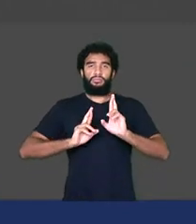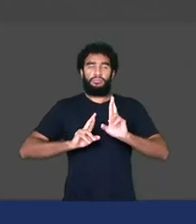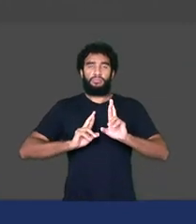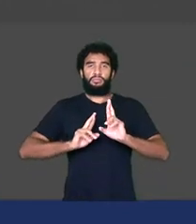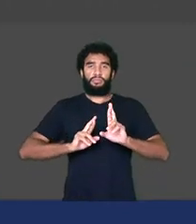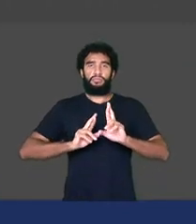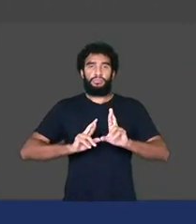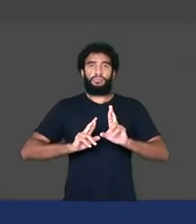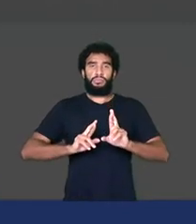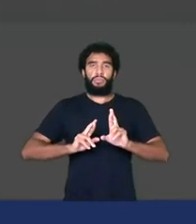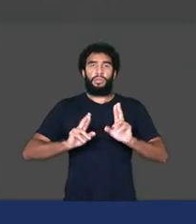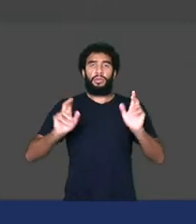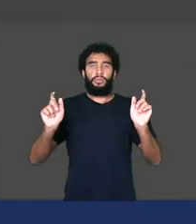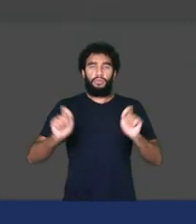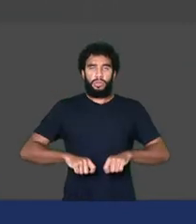EU QUERO AQUI DESEJAR QUE DE